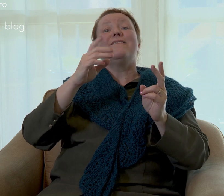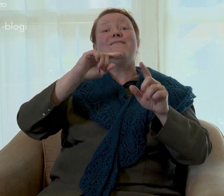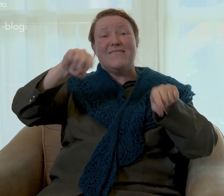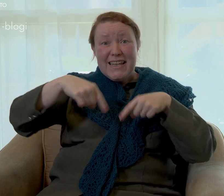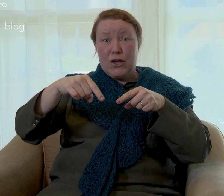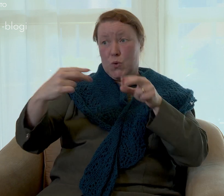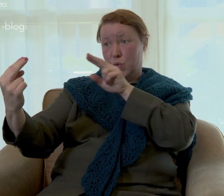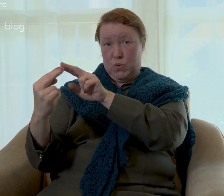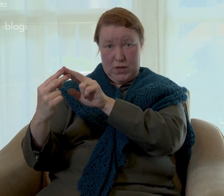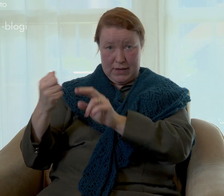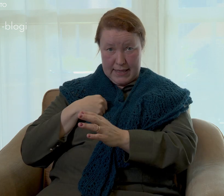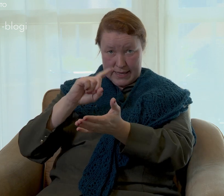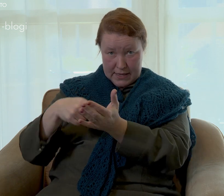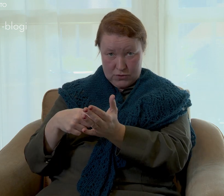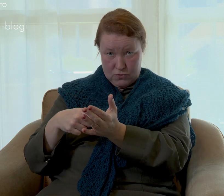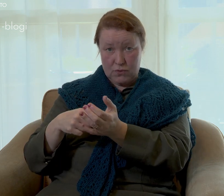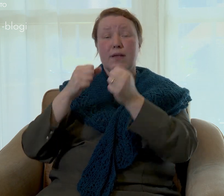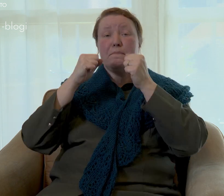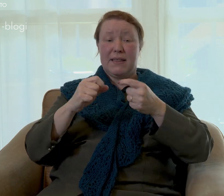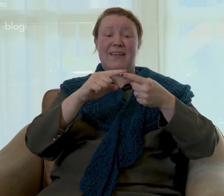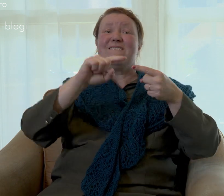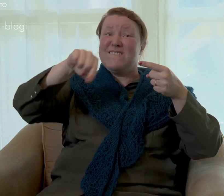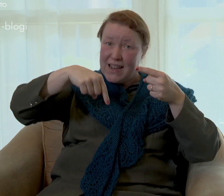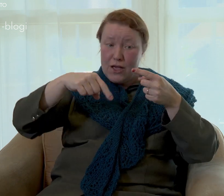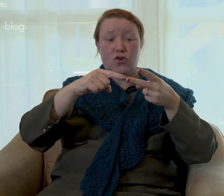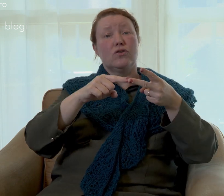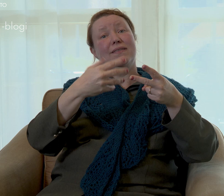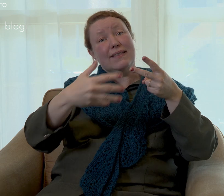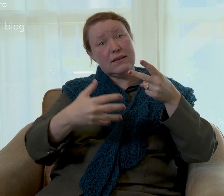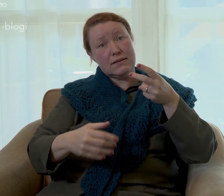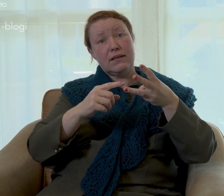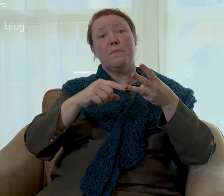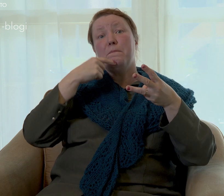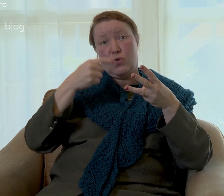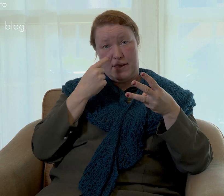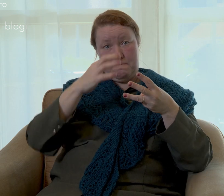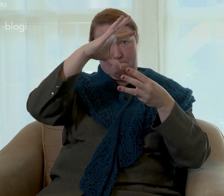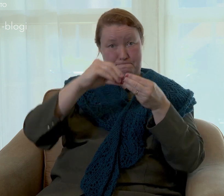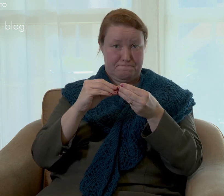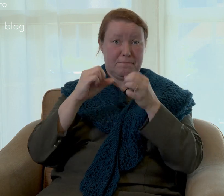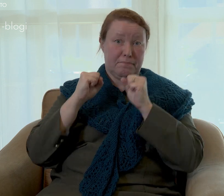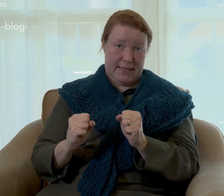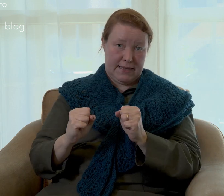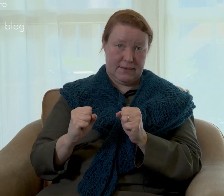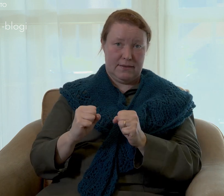myös videokuvan käyttö, sen täytyy sisältää sekä videokuva, ääni että teksti.